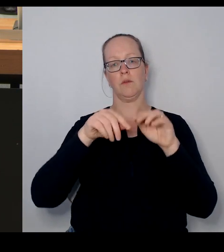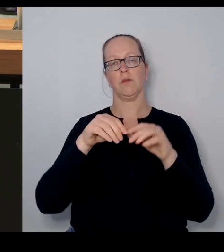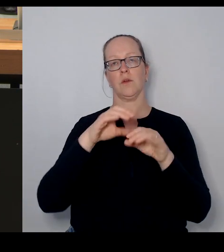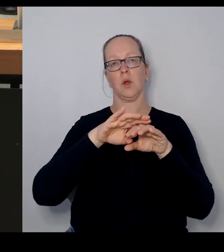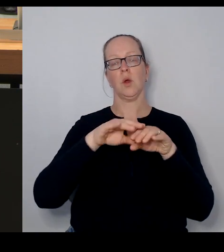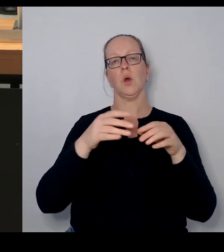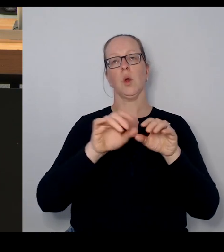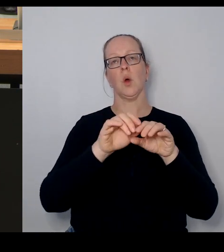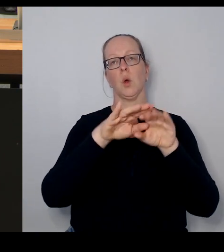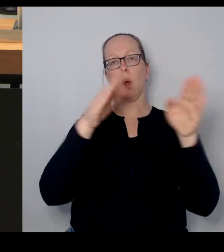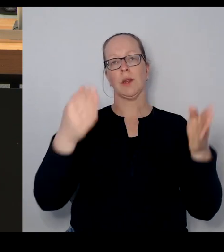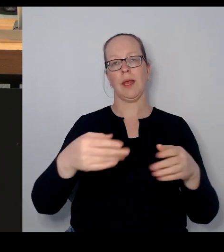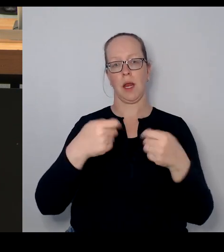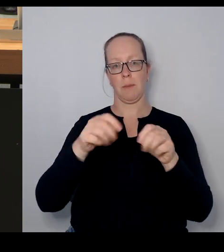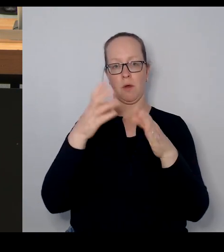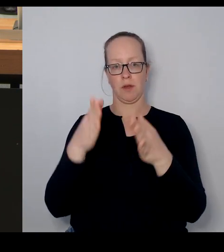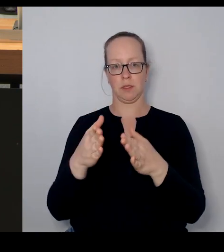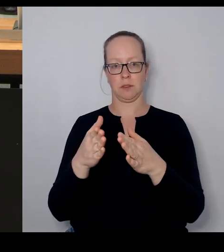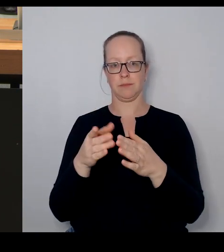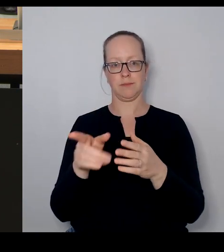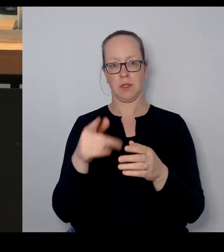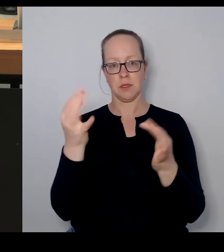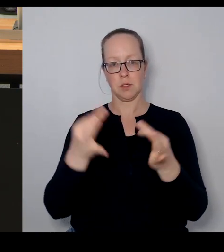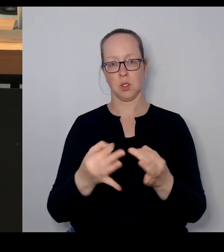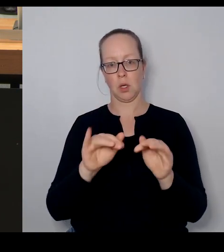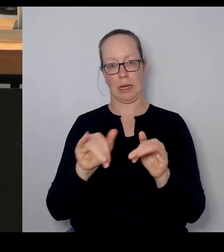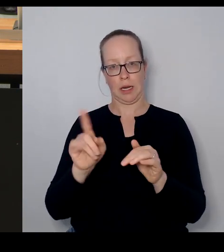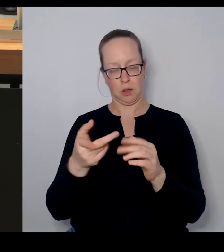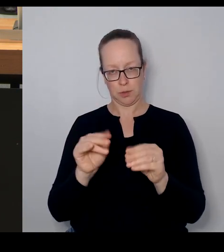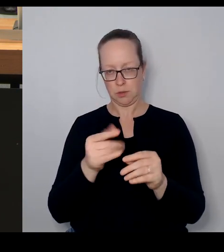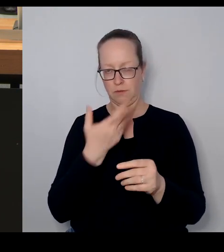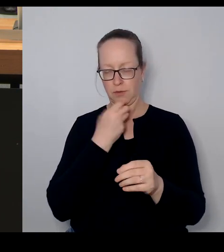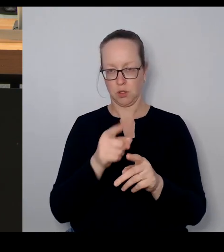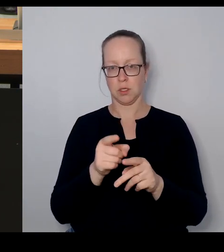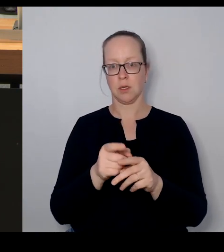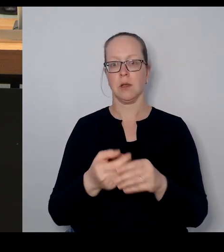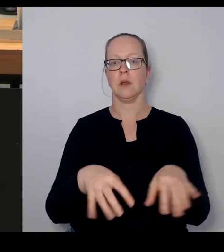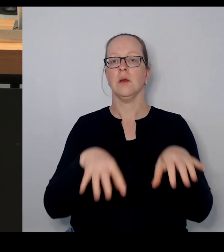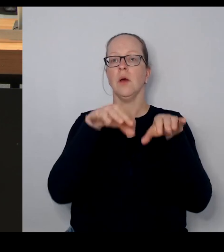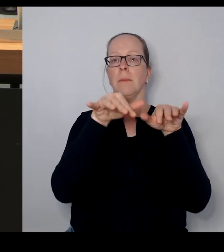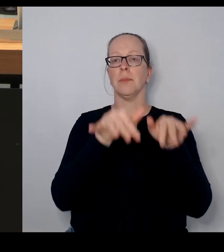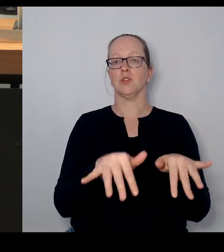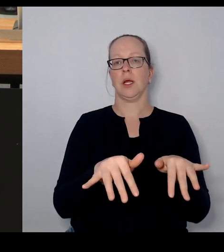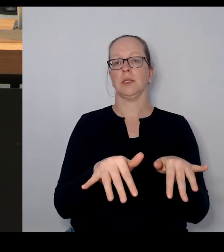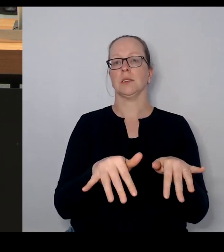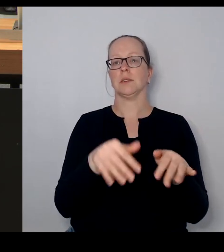Wohngebäude, Flughafengebäude, Hotels und Hostels. Was kommt jetzt noch